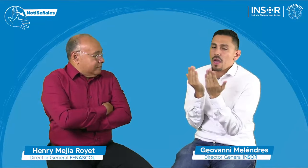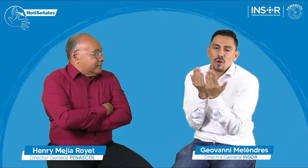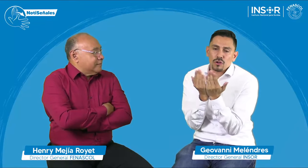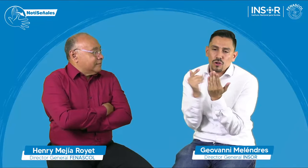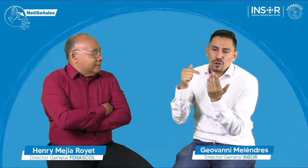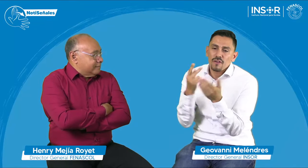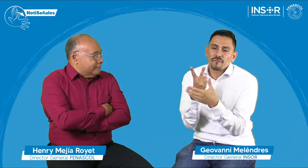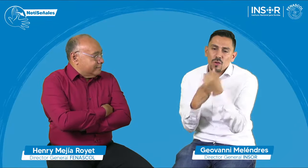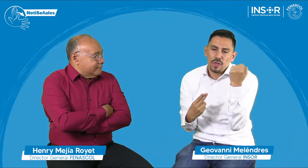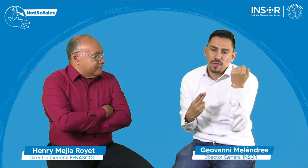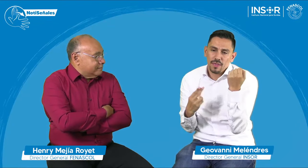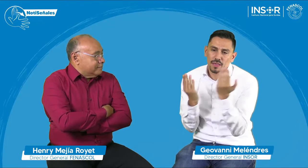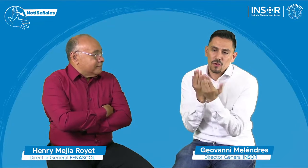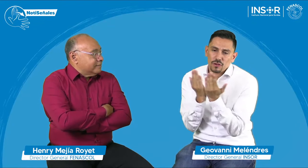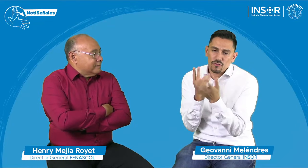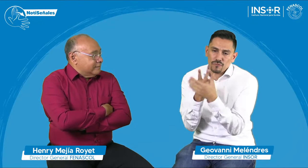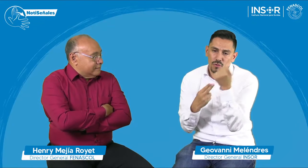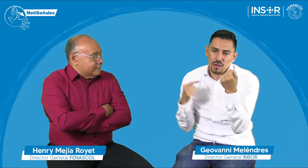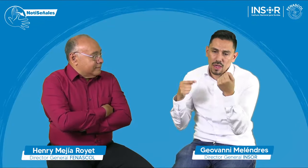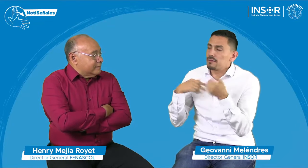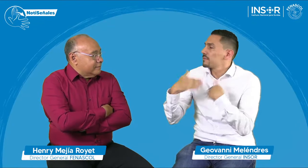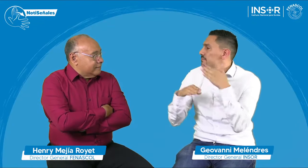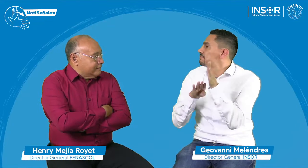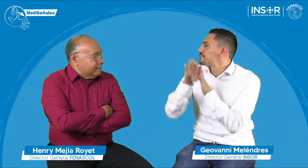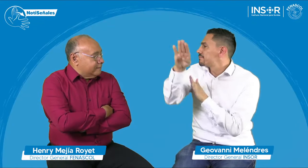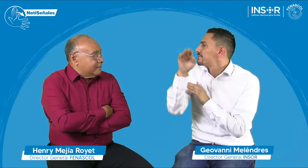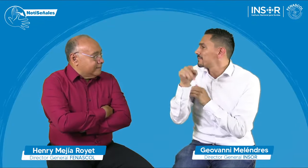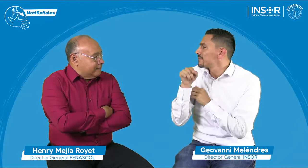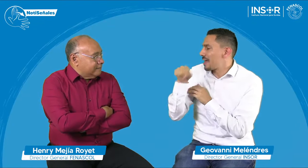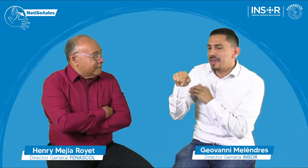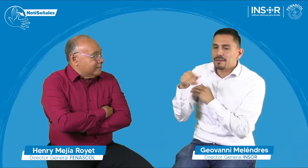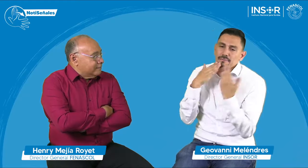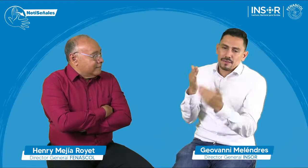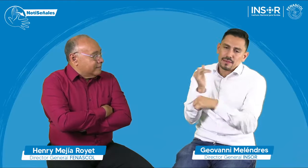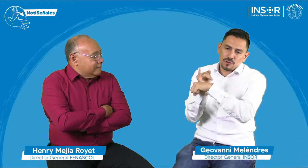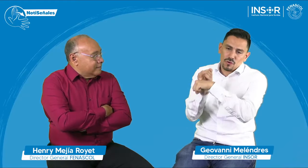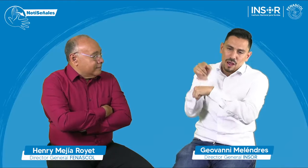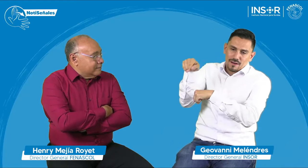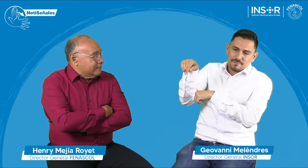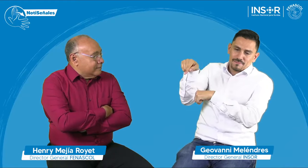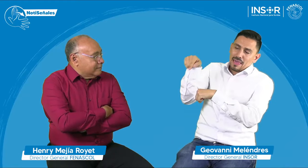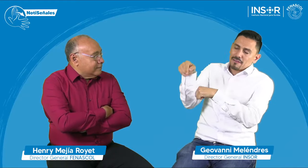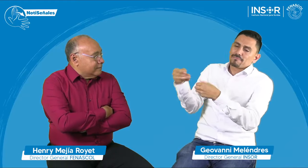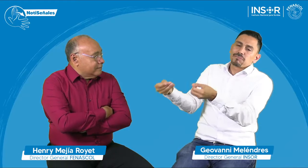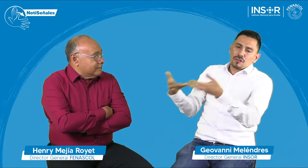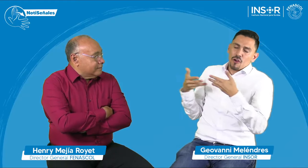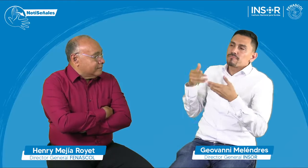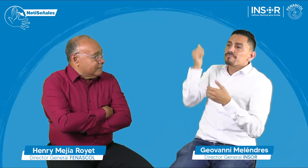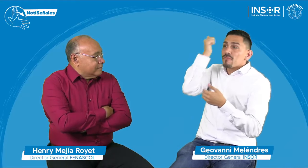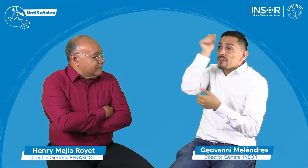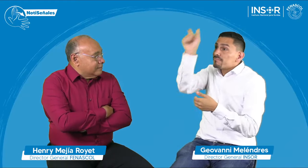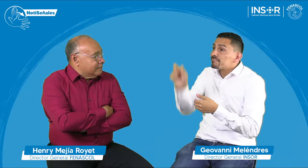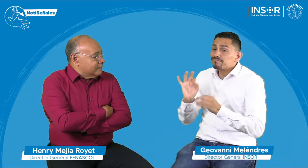es quien nos apoya todo el tiempo. La educación bilingüe